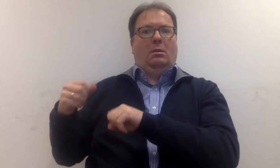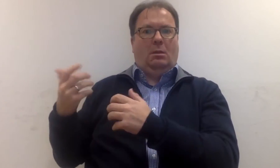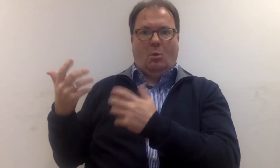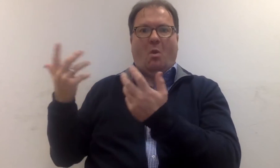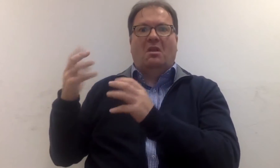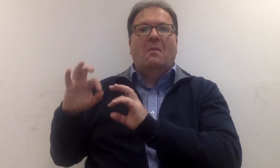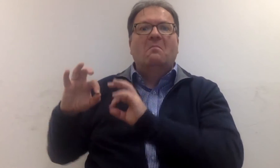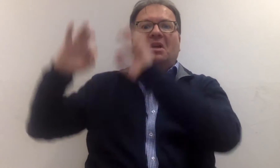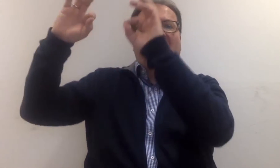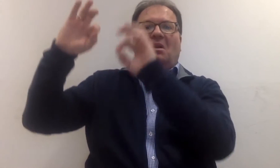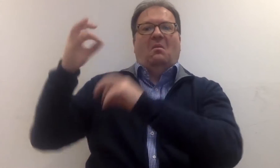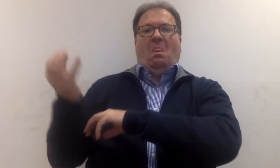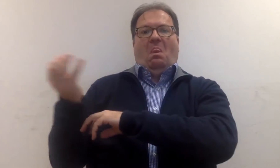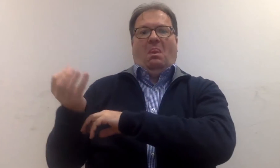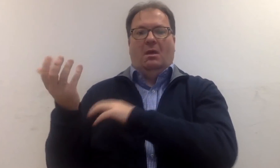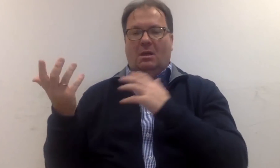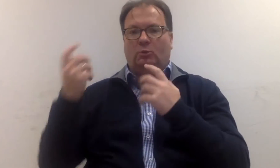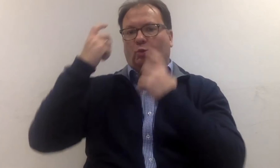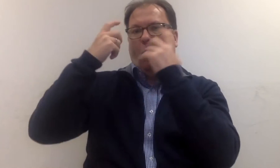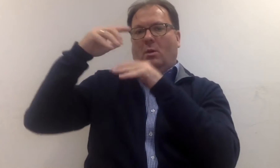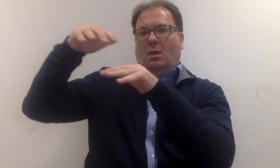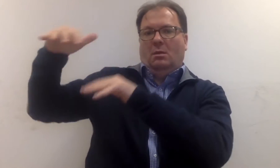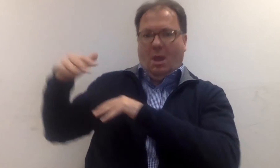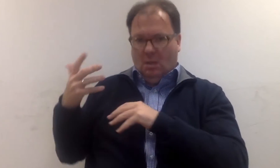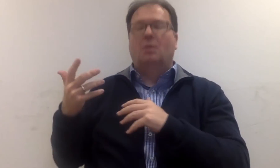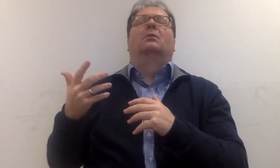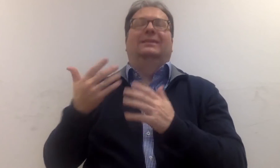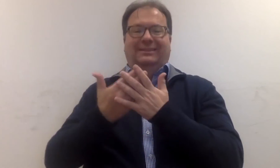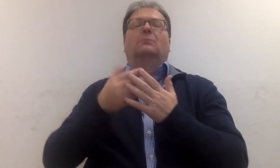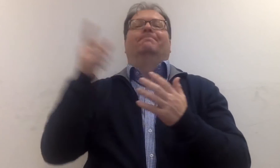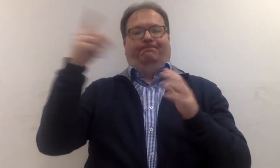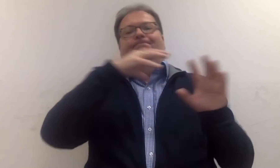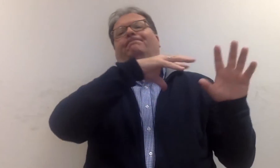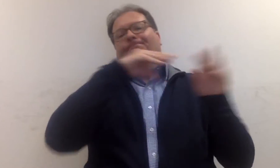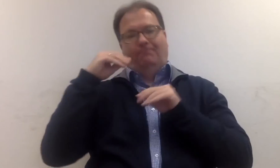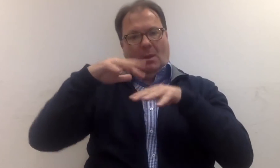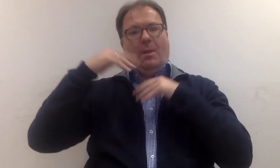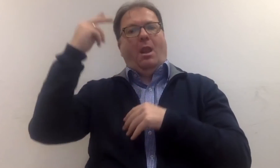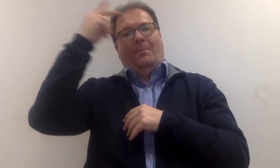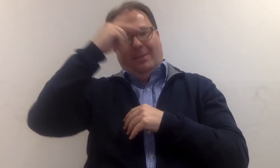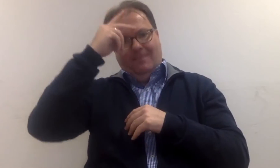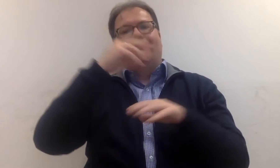Verbesserungen gab es stattdessen nur wenige. Also es gab diese Sorgen. Diese wurden dann auch angenommen...